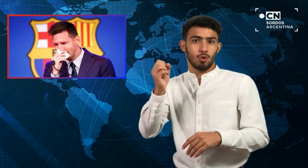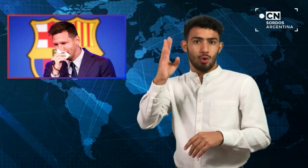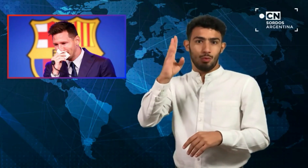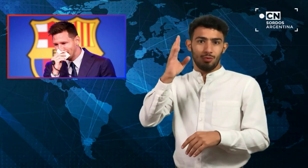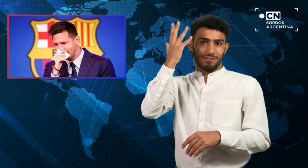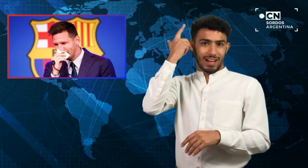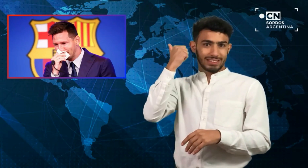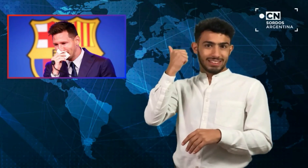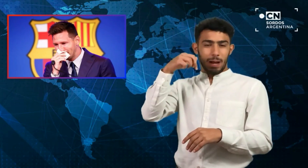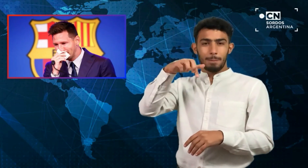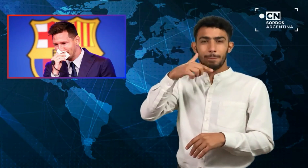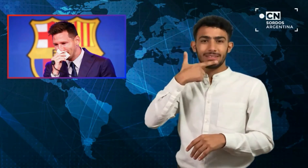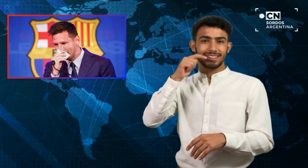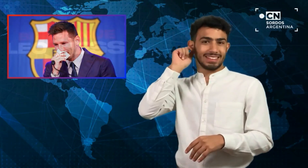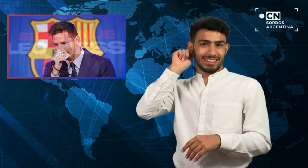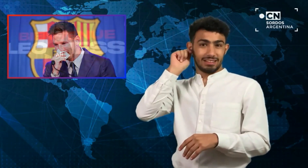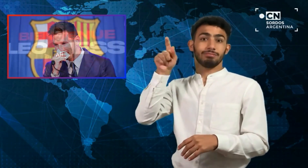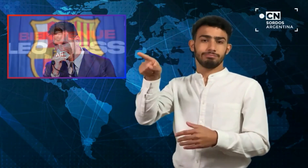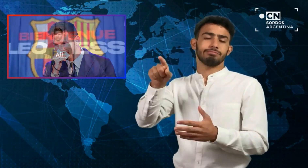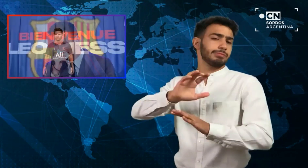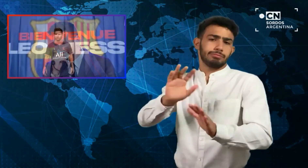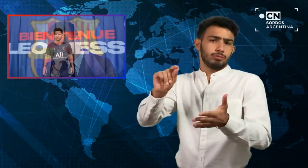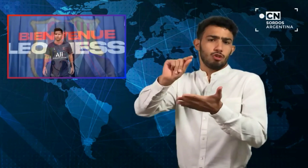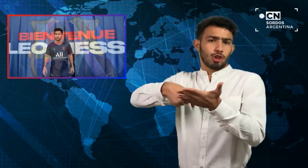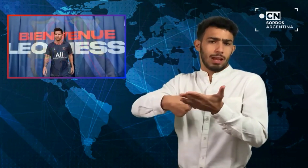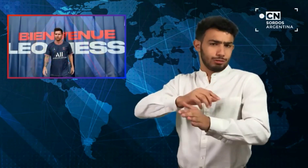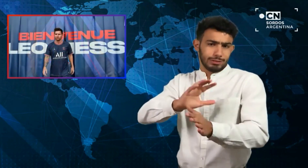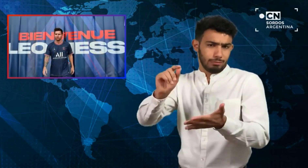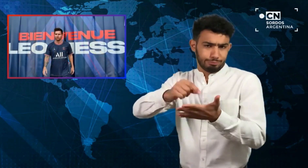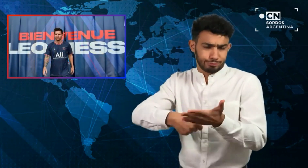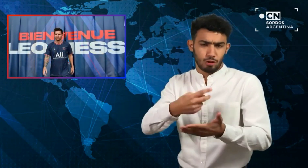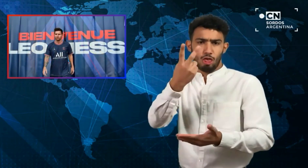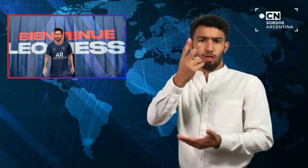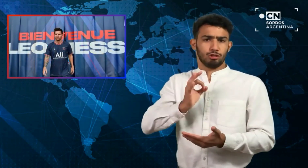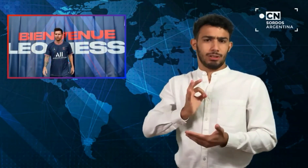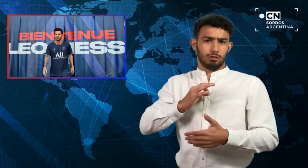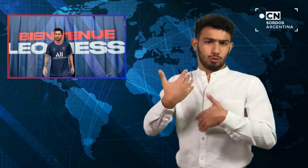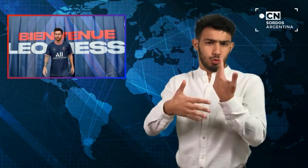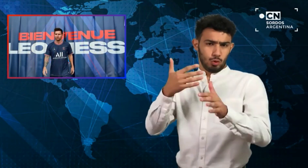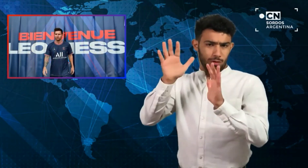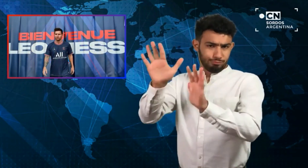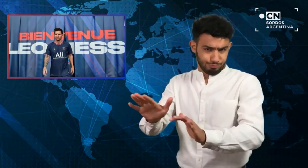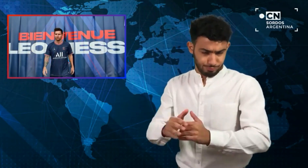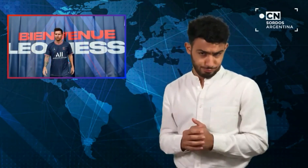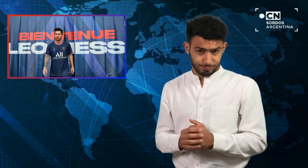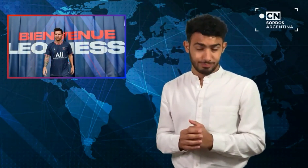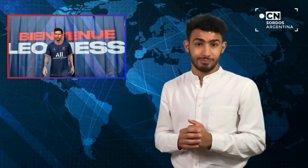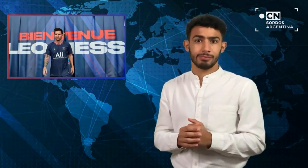en el PSG durante los próximos dos años.